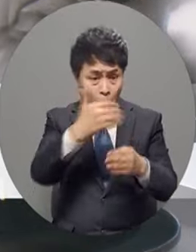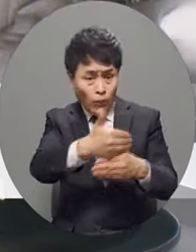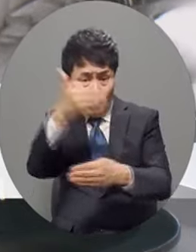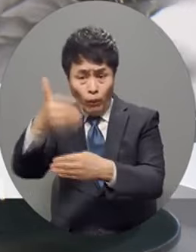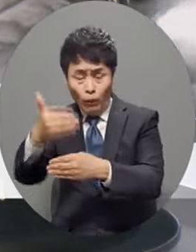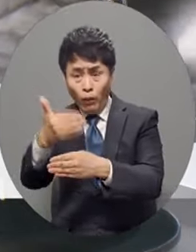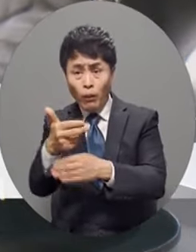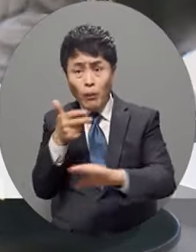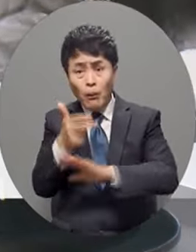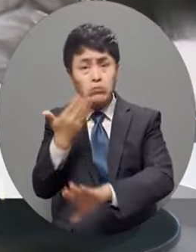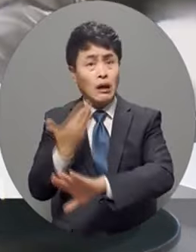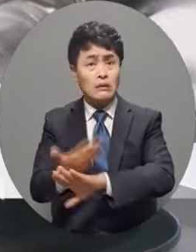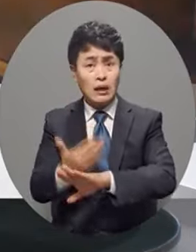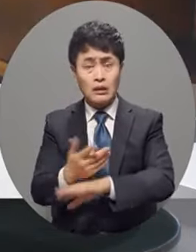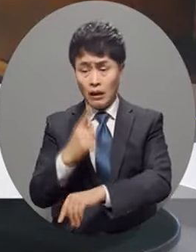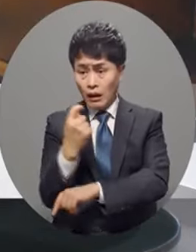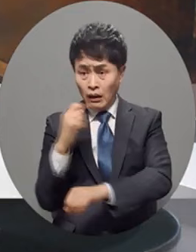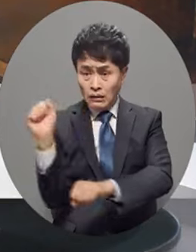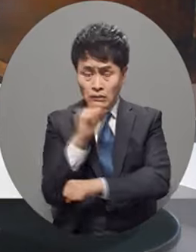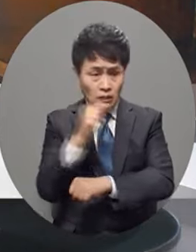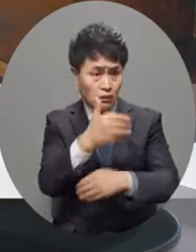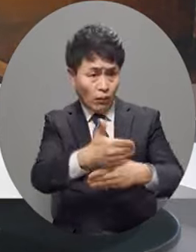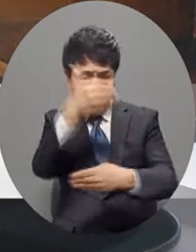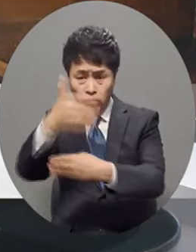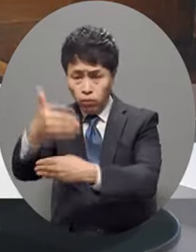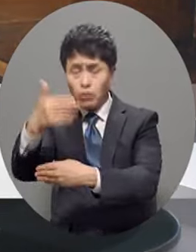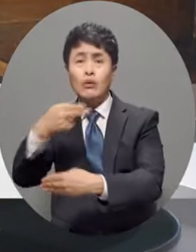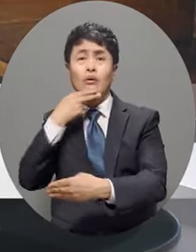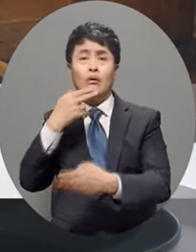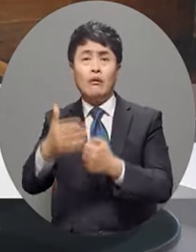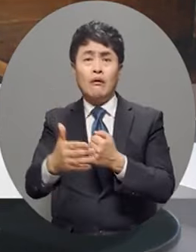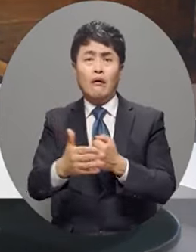보호벽 설치가 의무인 시내버스와 달리 택시는 보호벽이 없는 경우가 많아